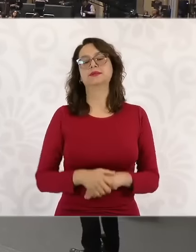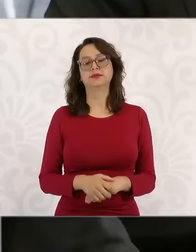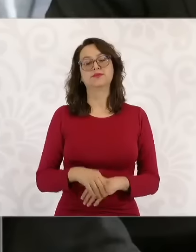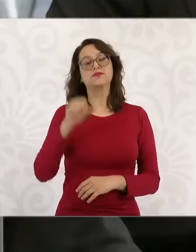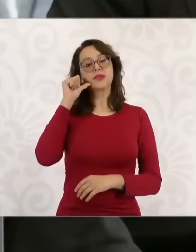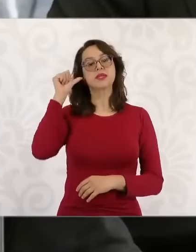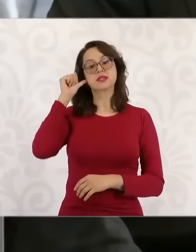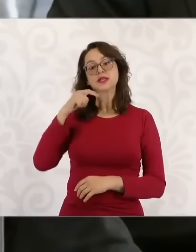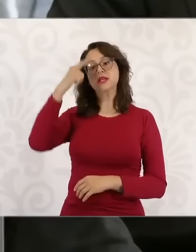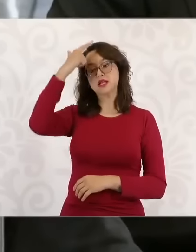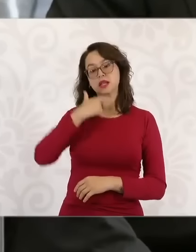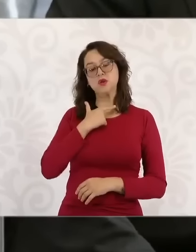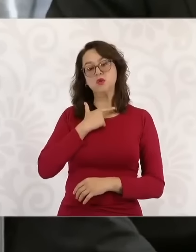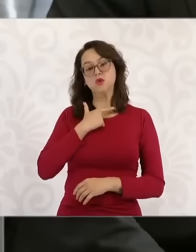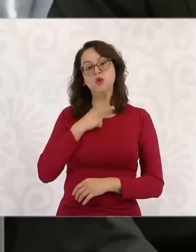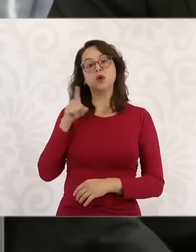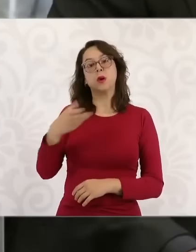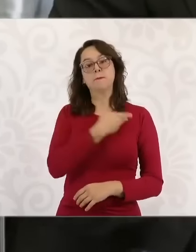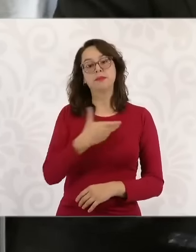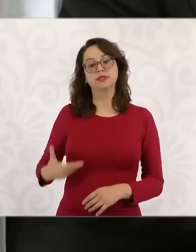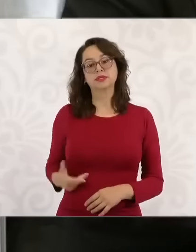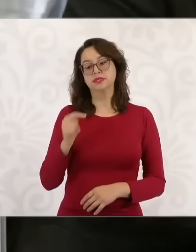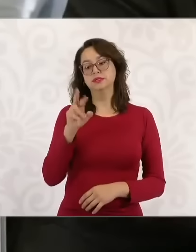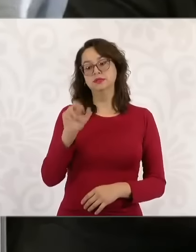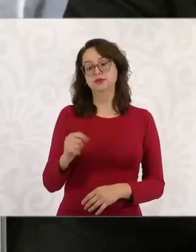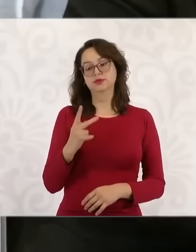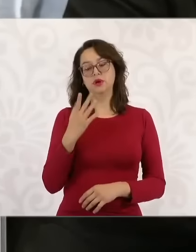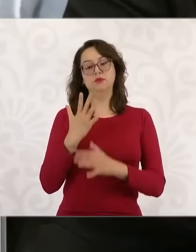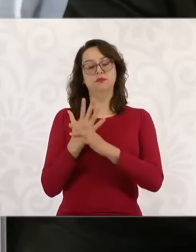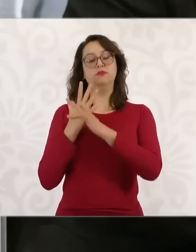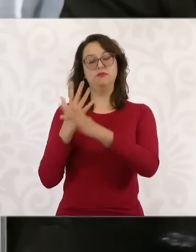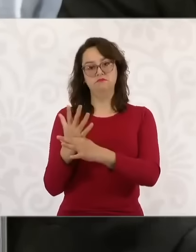decía, presidenta, que anoche el presidente Trump confirmó el aplazamiento para imponer nuevos